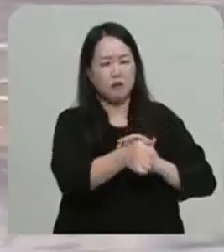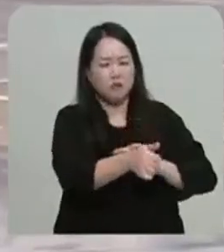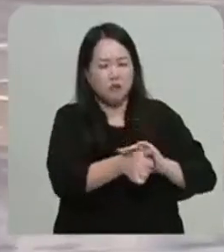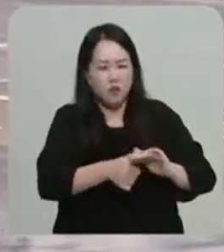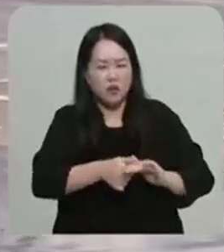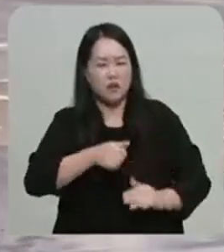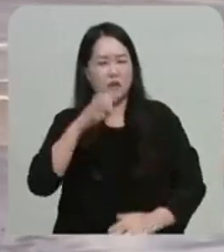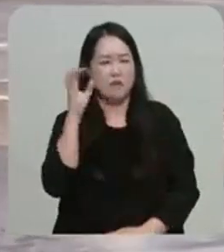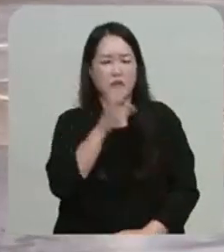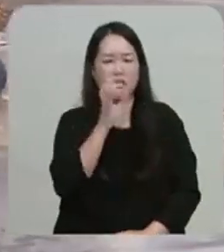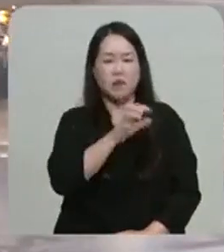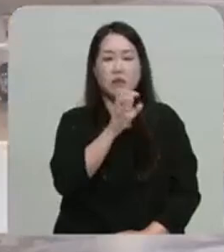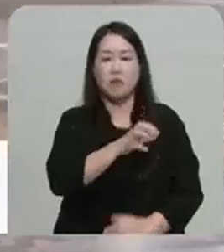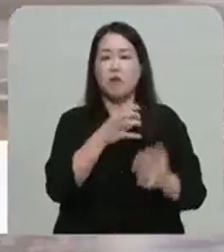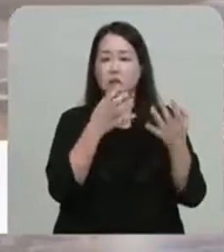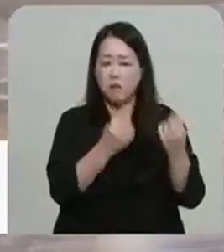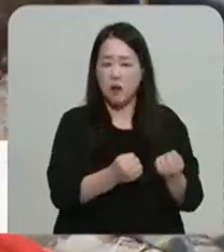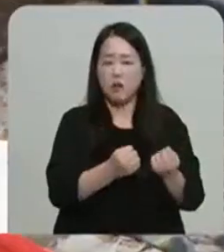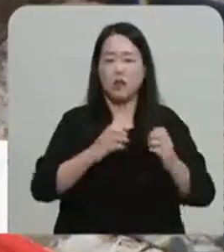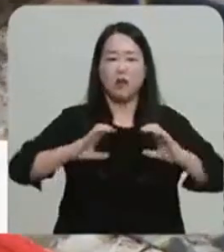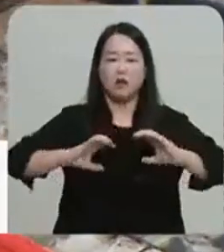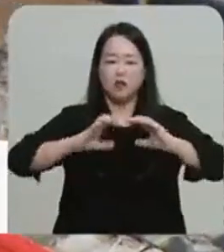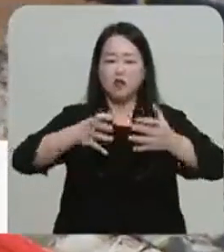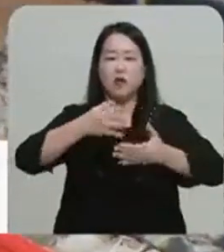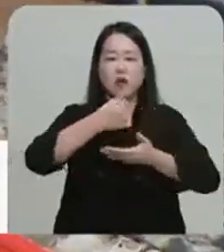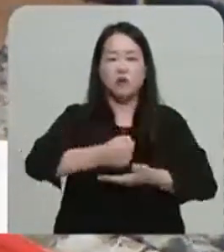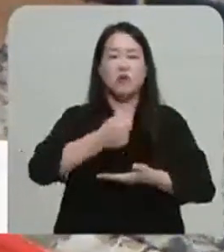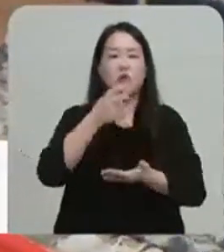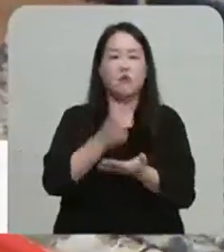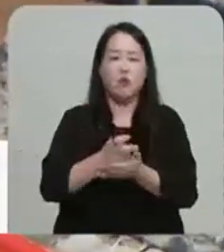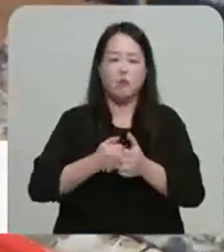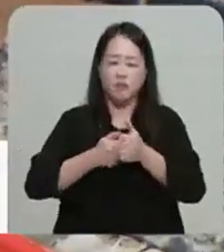국가재정법에 따라 행정 절차를 정상적으로 마친 사업을 다시 검토